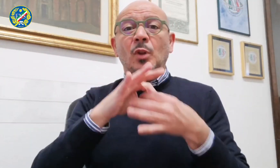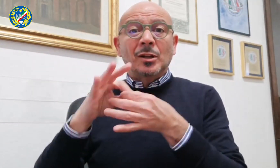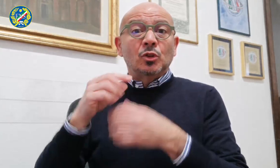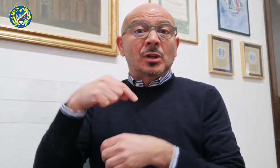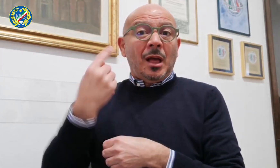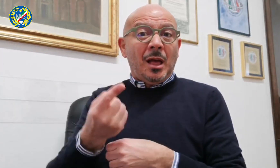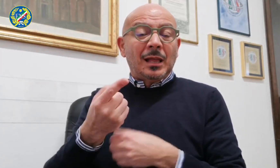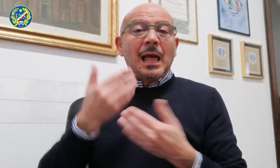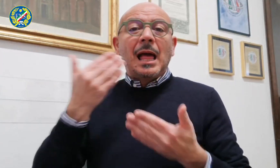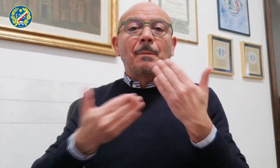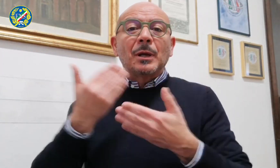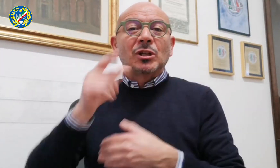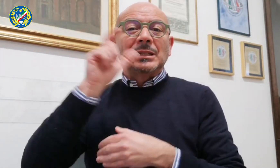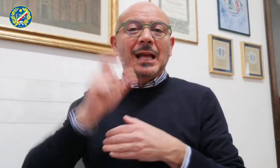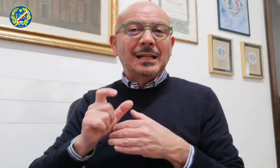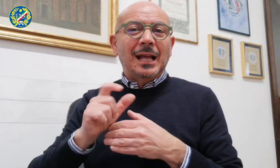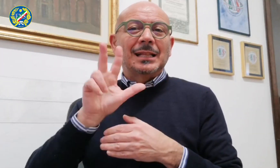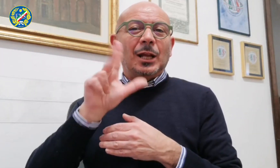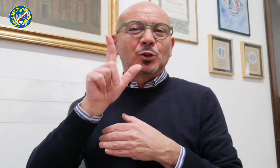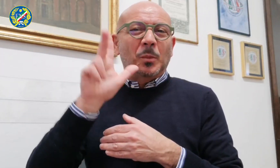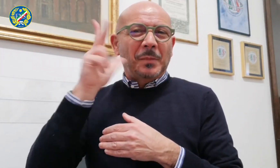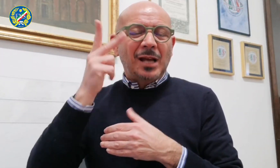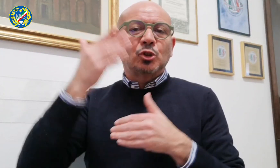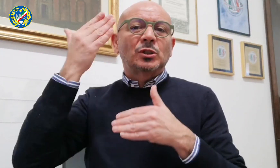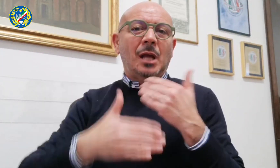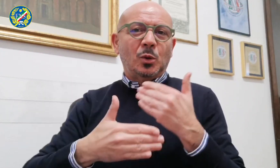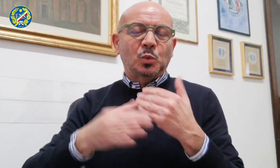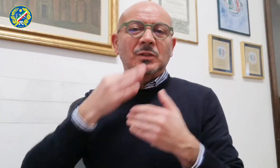approfittando anche della fine dello stato d'emergenza in Italia il 31 marzo.